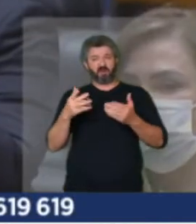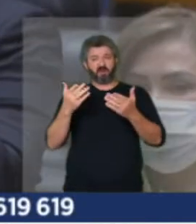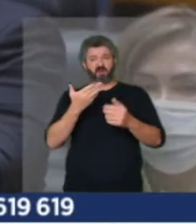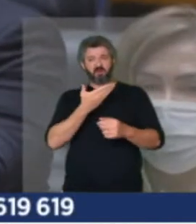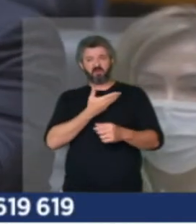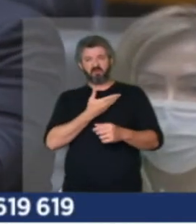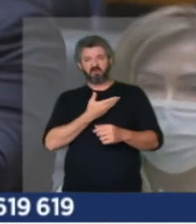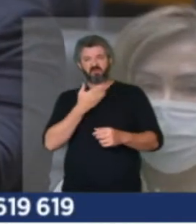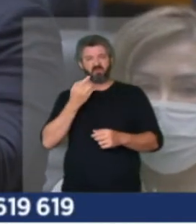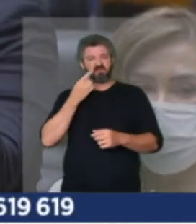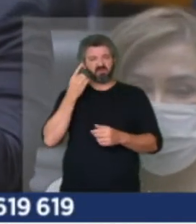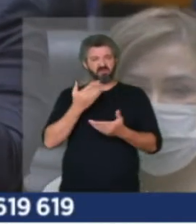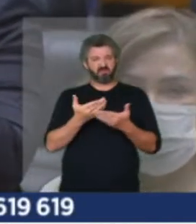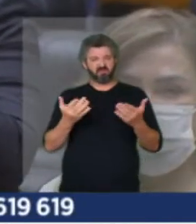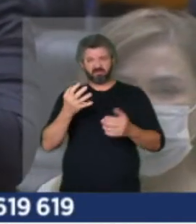ACOMPANHAM AO VIVO E PELO